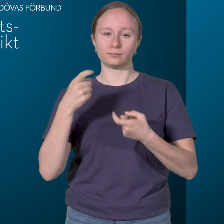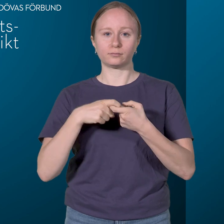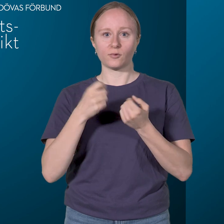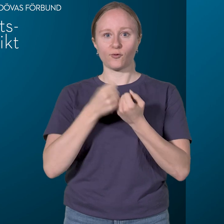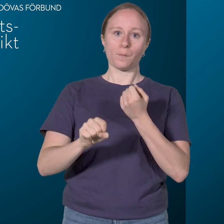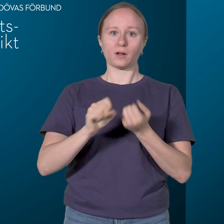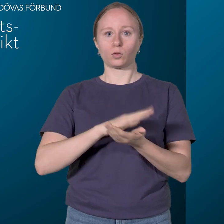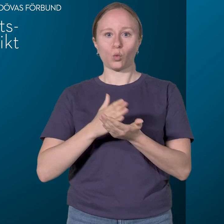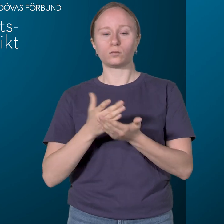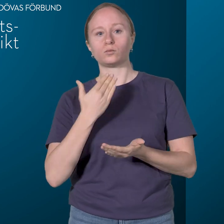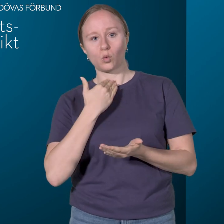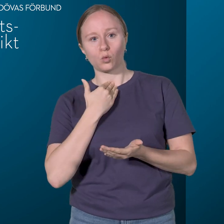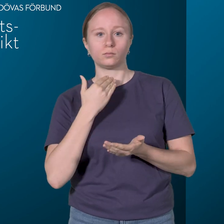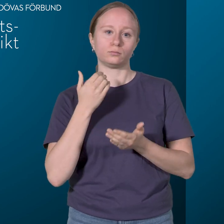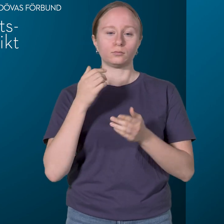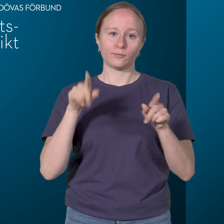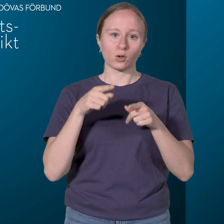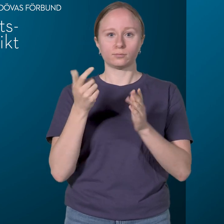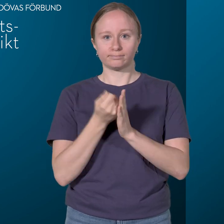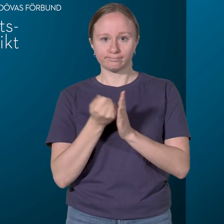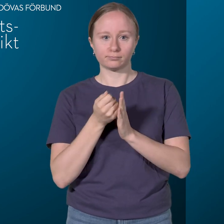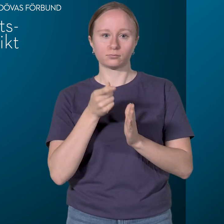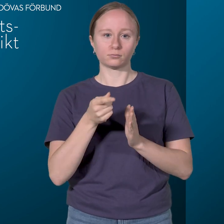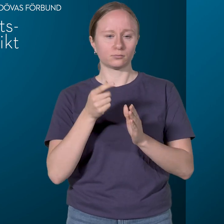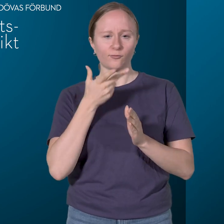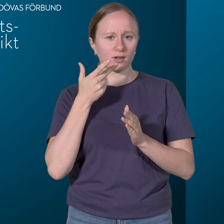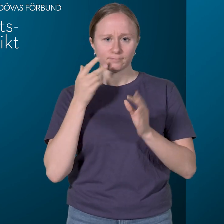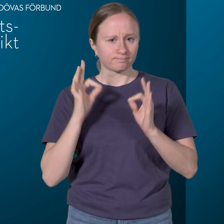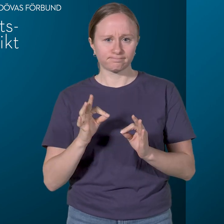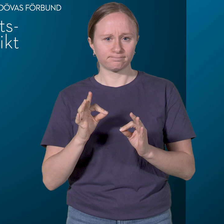om förbudet att tolka ljud- och bildupptagningar är således oavslutad, -